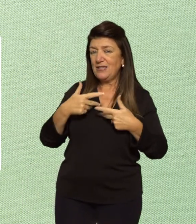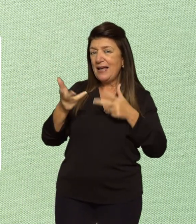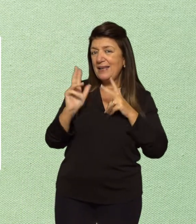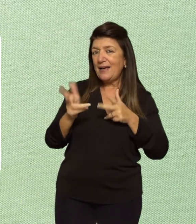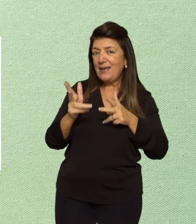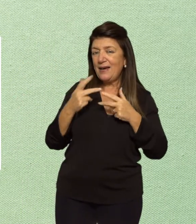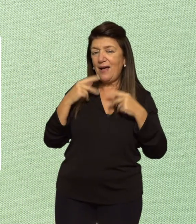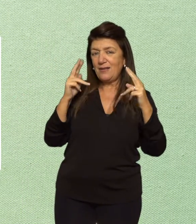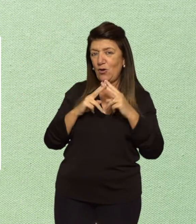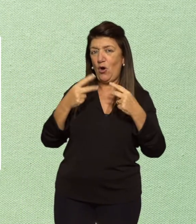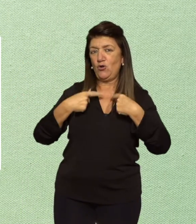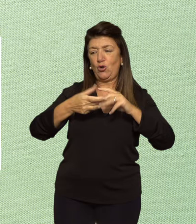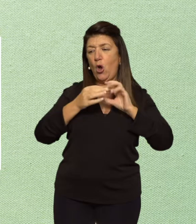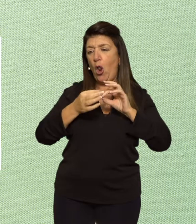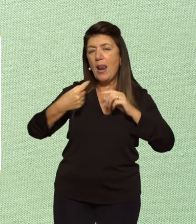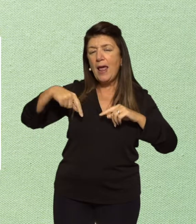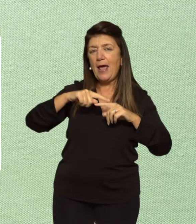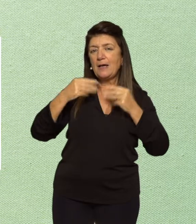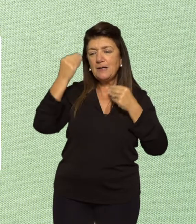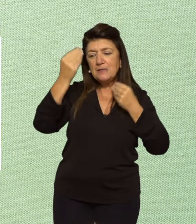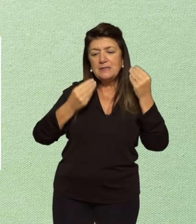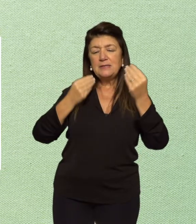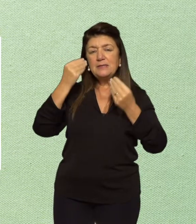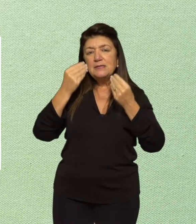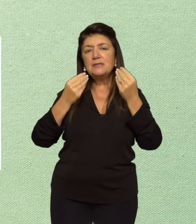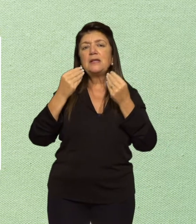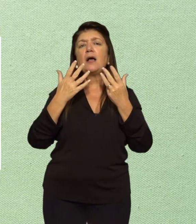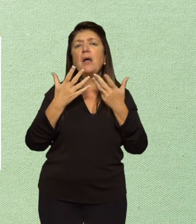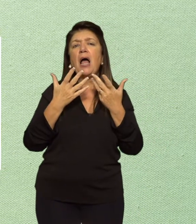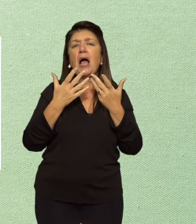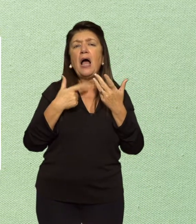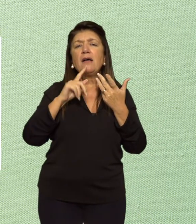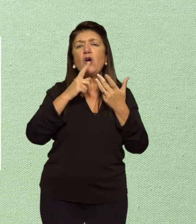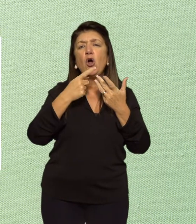incontrate io e le altre colleghe abbiamo pensato, ma perché non trasmettono un messaggio diverso